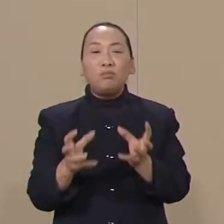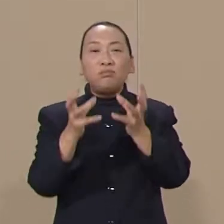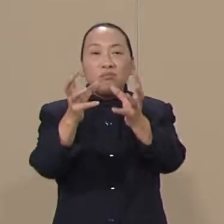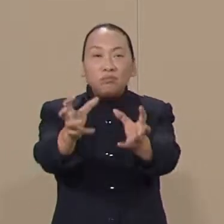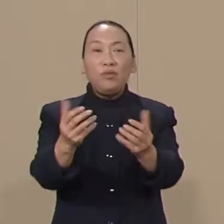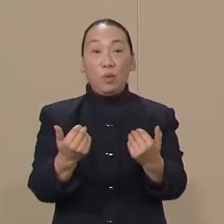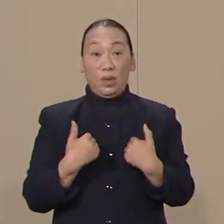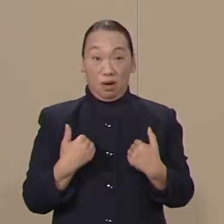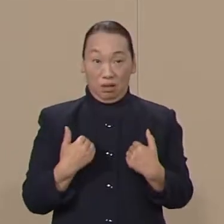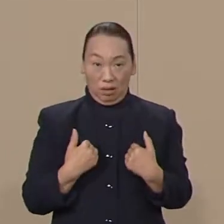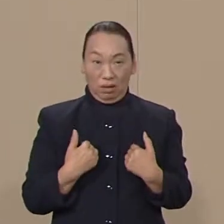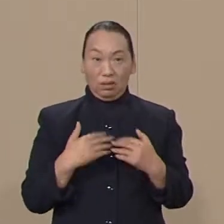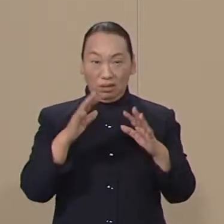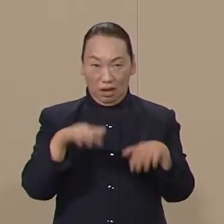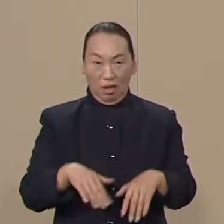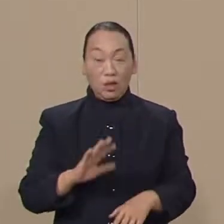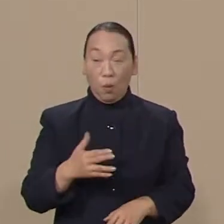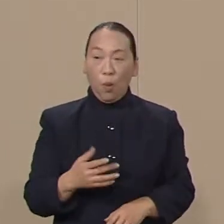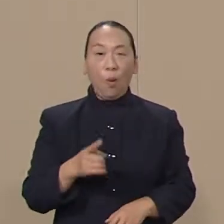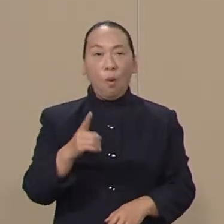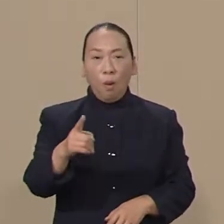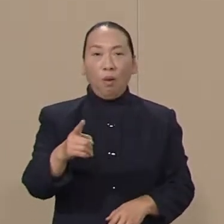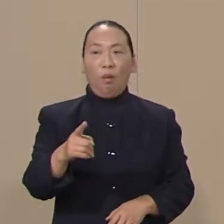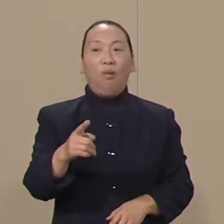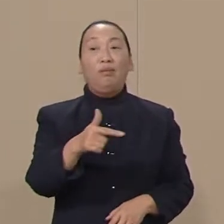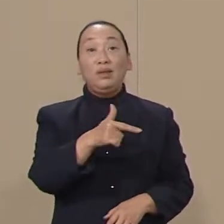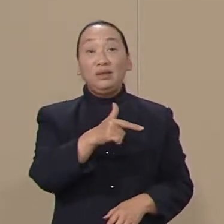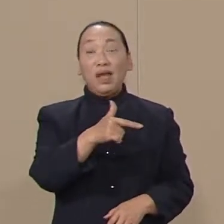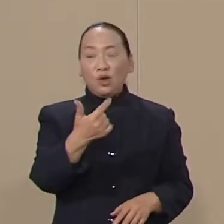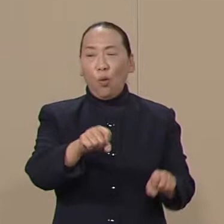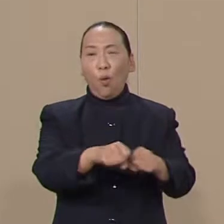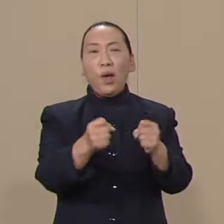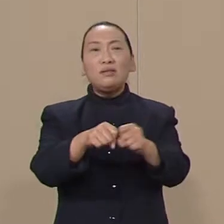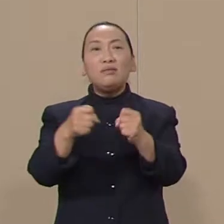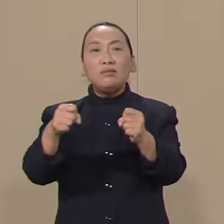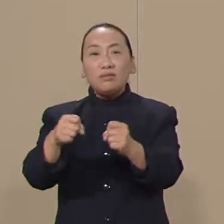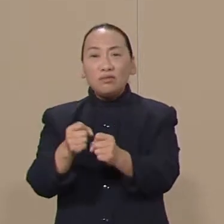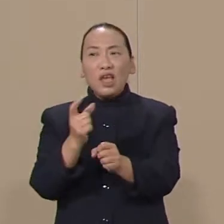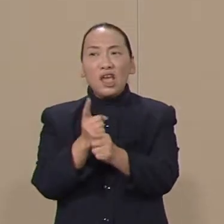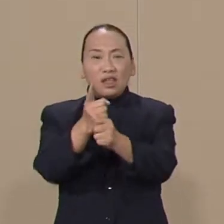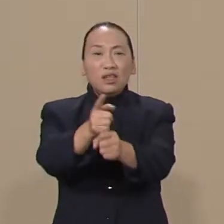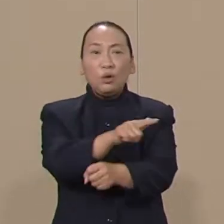でも あの戦争は大量破壊兵器が 前提だったけれども それはなかったんです 佐：ええ